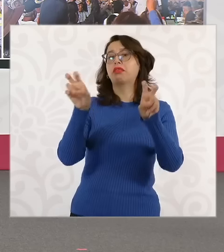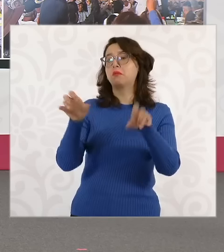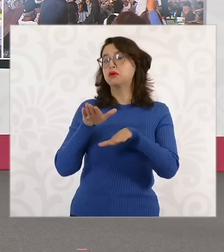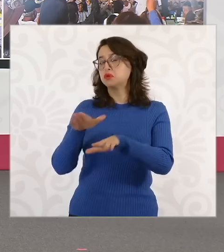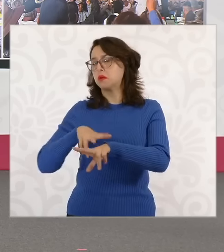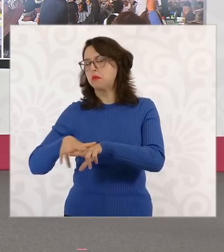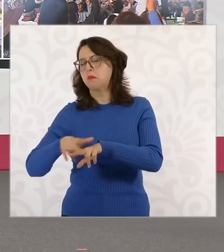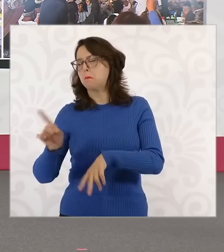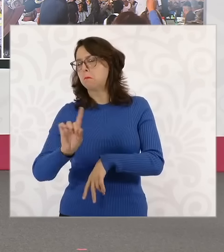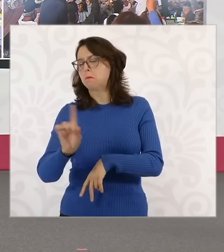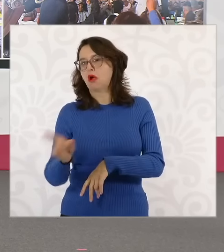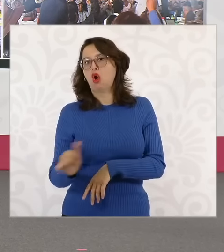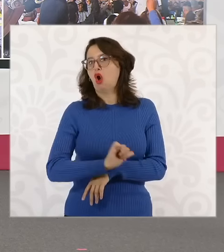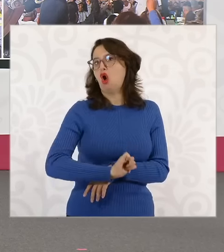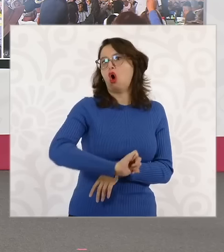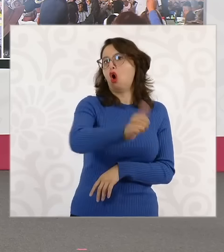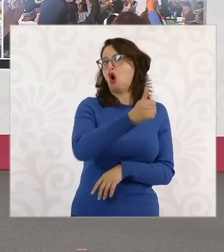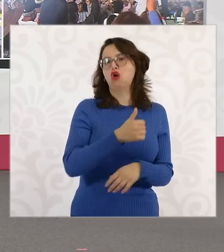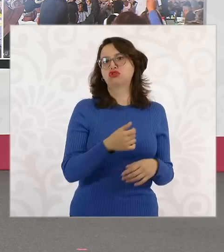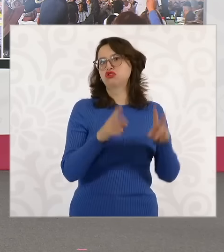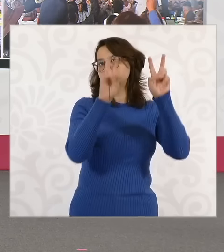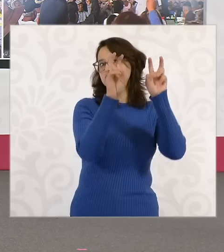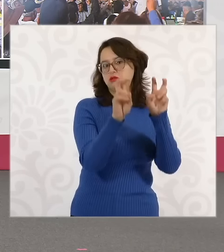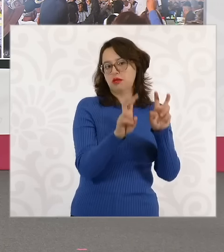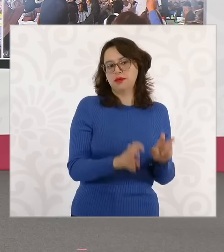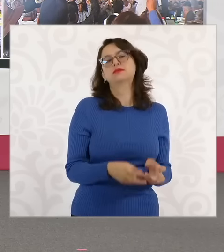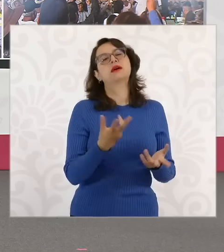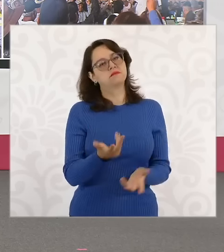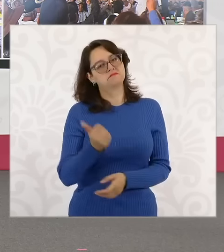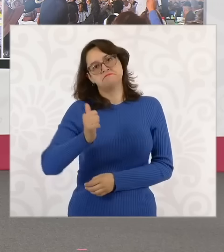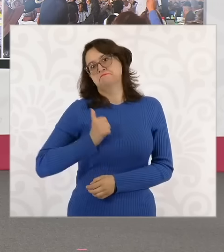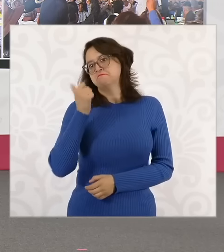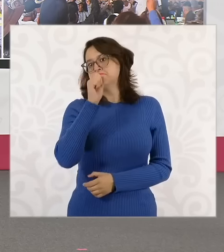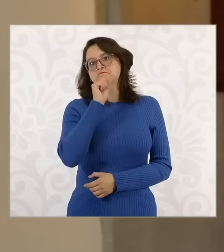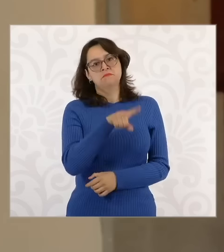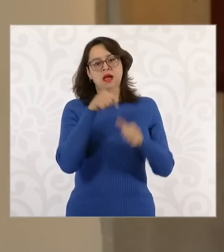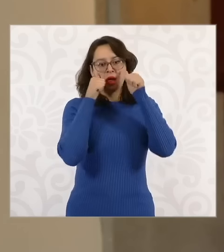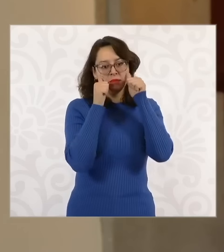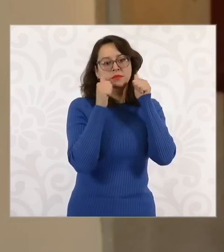por falta de algunos documentos o de algunos otros temas se están atendiendo en las mismas